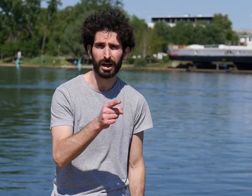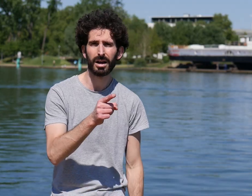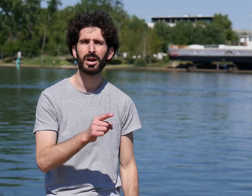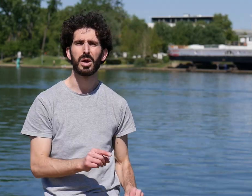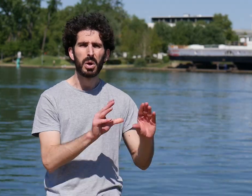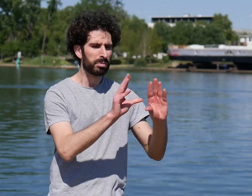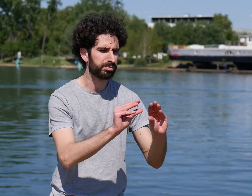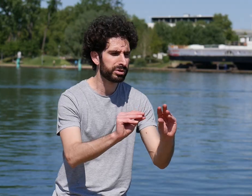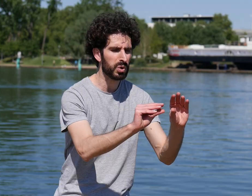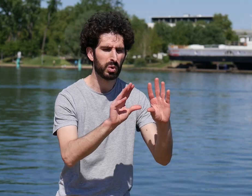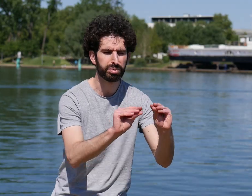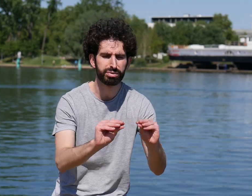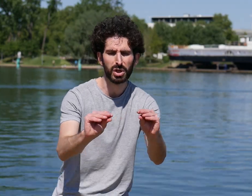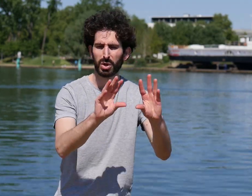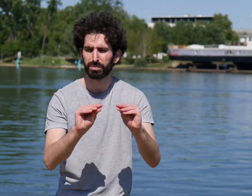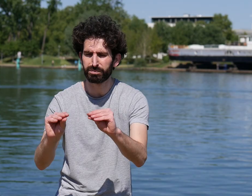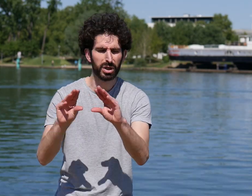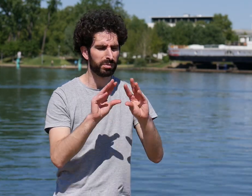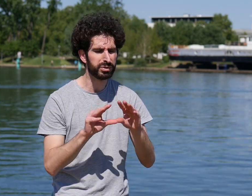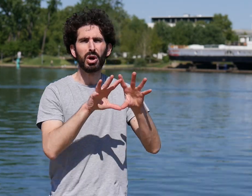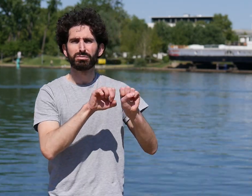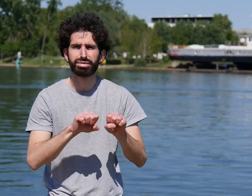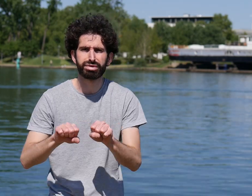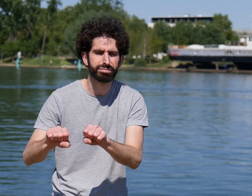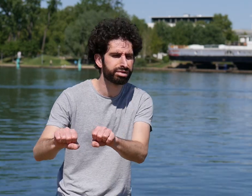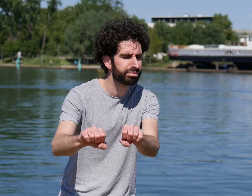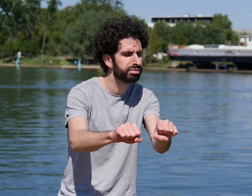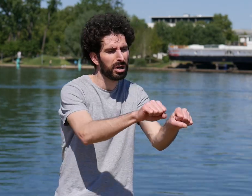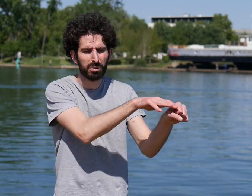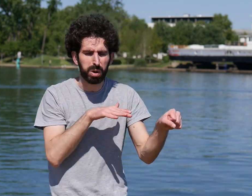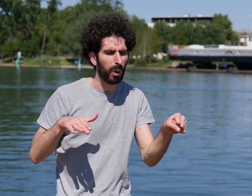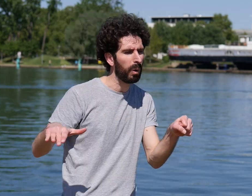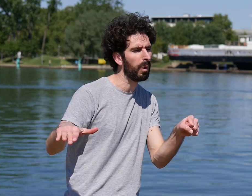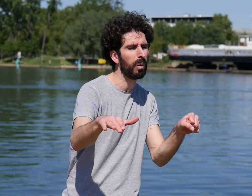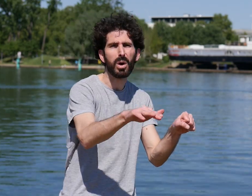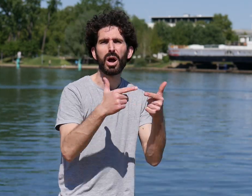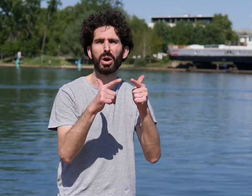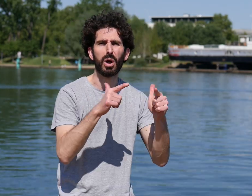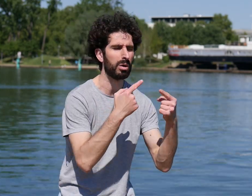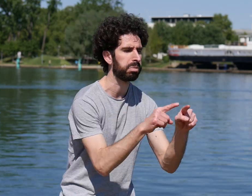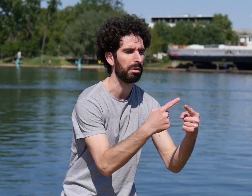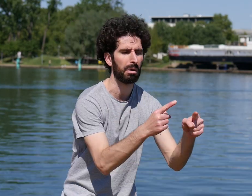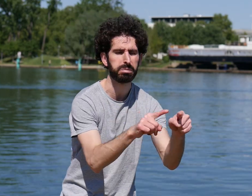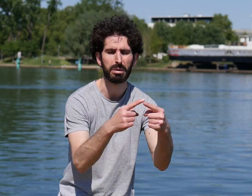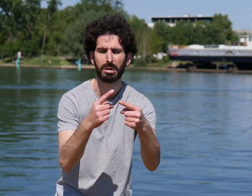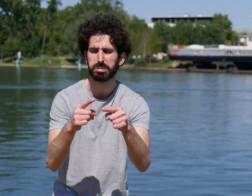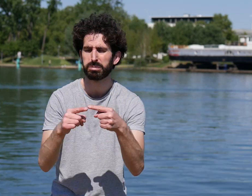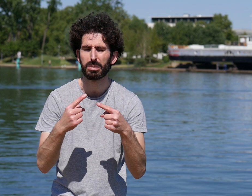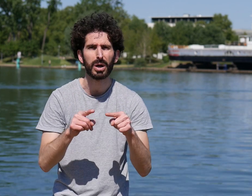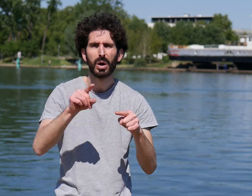Plein de peuples ont été colonisés alors qu'ils ont des langues différentes.